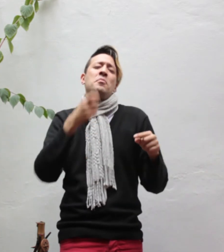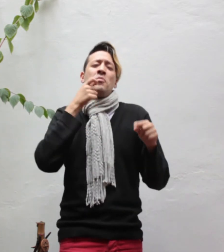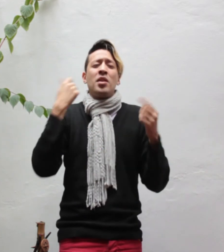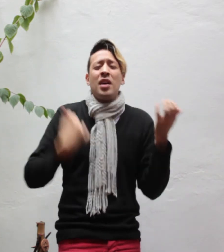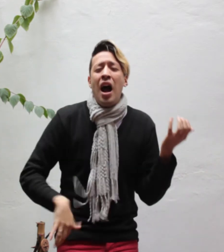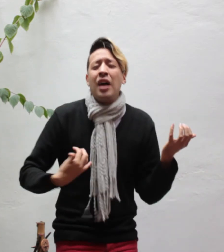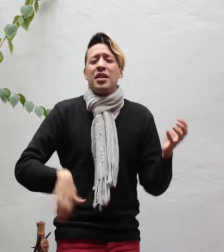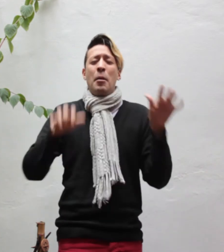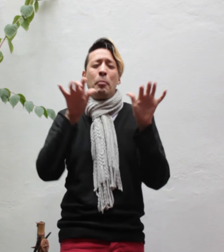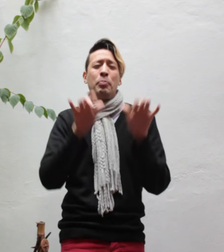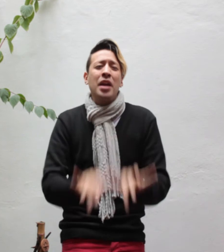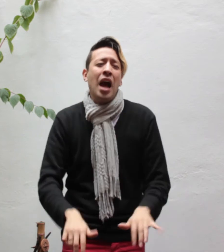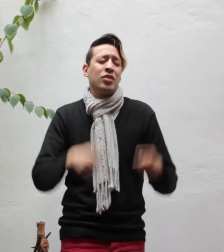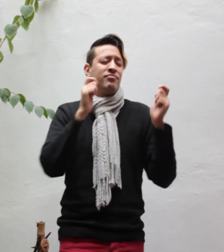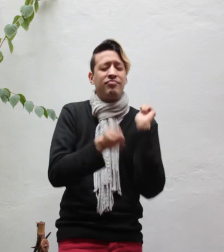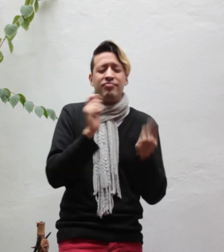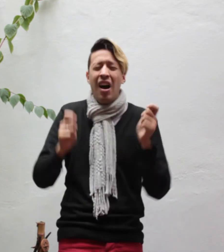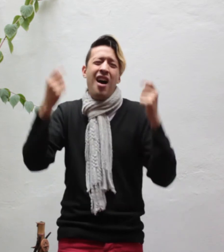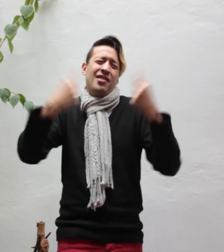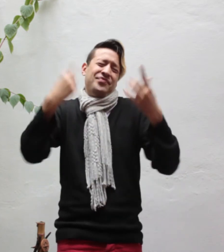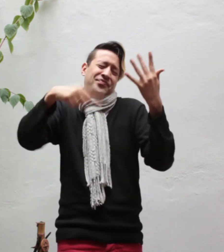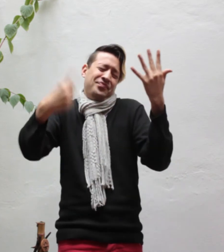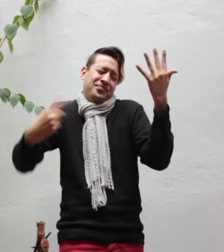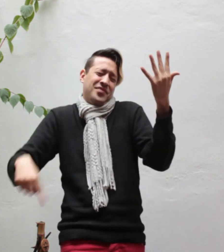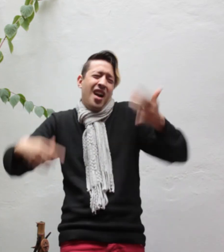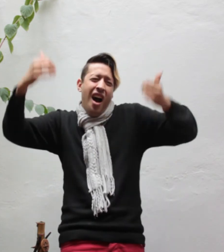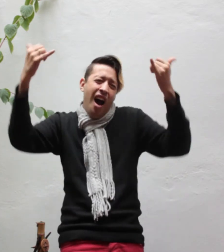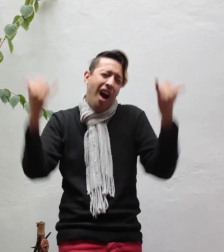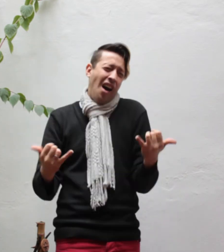Teníamos todo tipo de tambores y guitarras y otros instrumentos en casa.